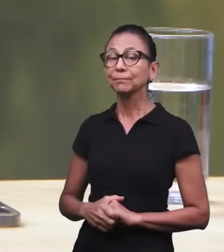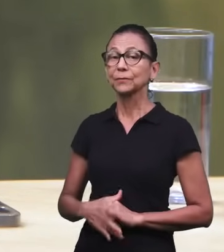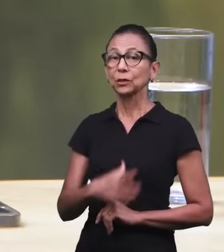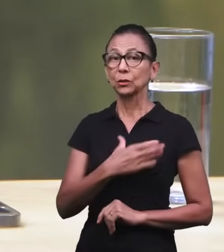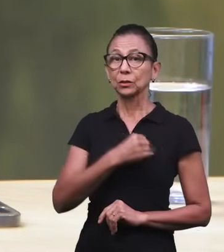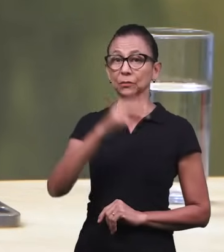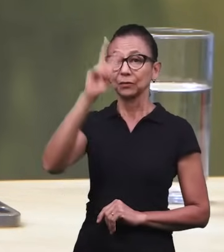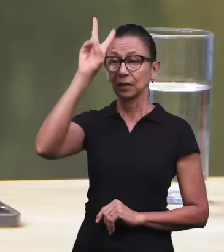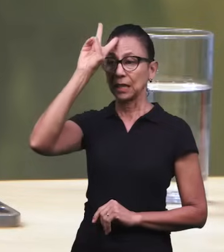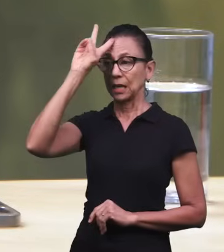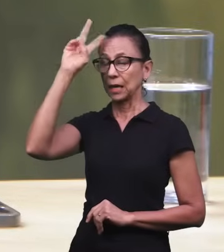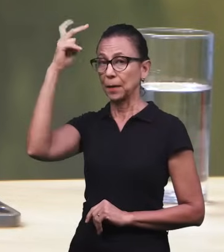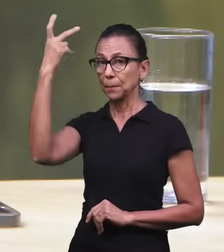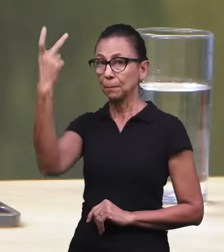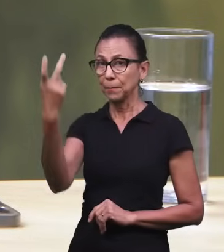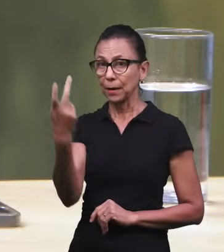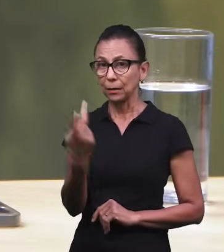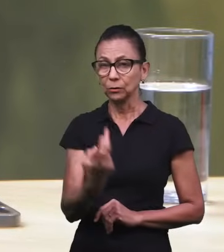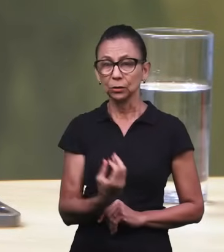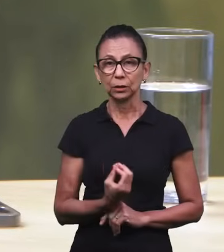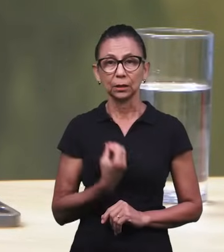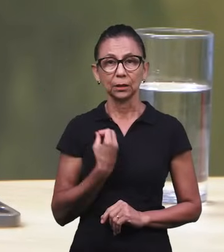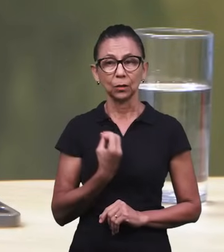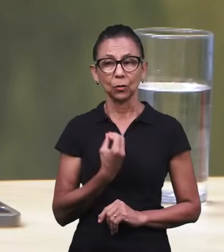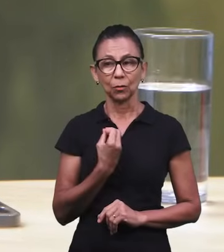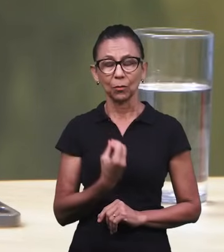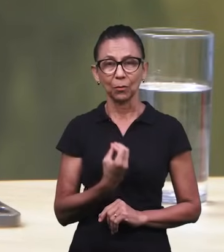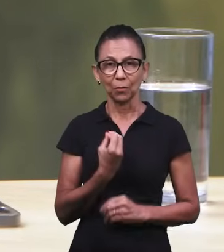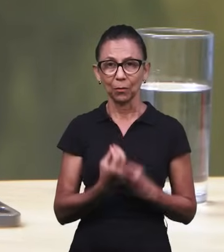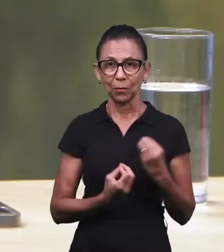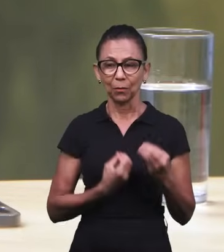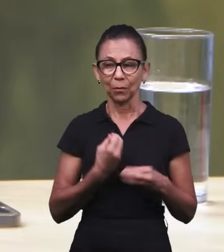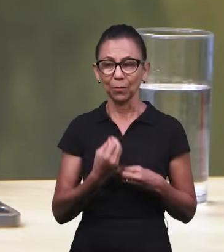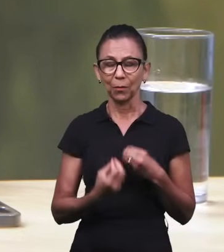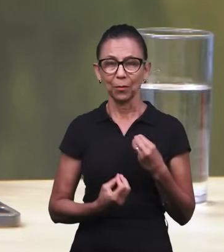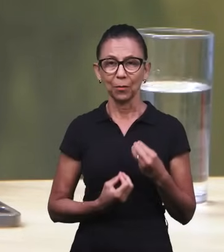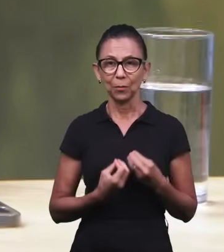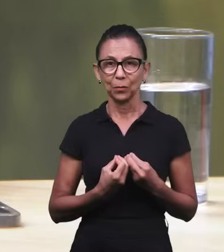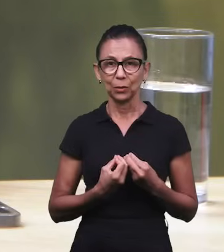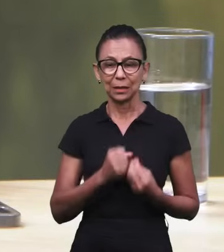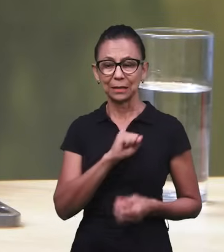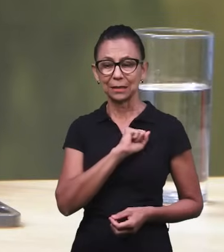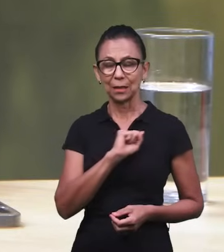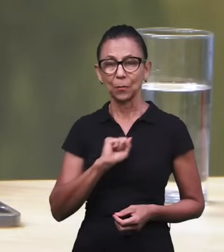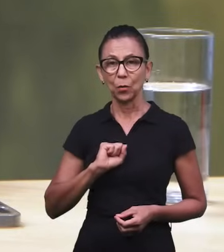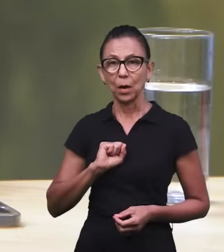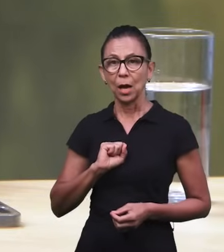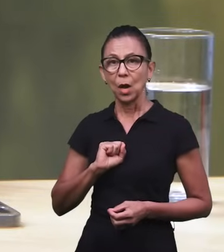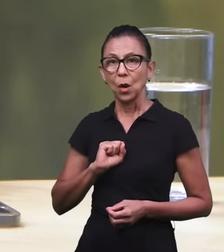educado lá no templo com com outros meninos que eram totalmente opostos a a a ao projeto que era